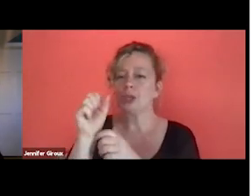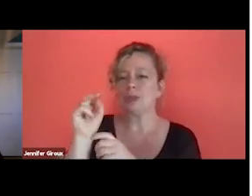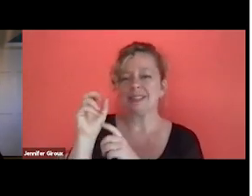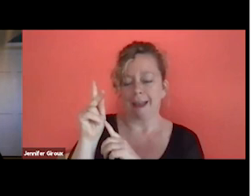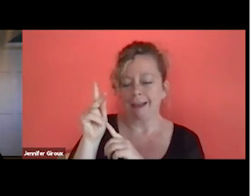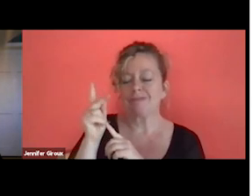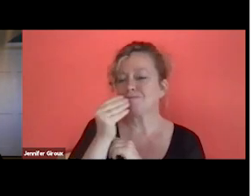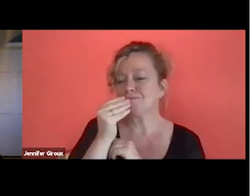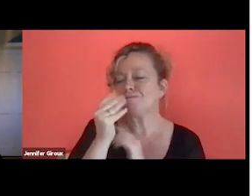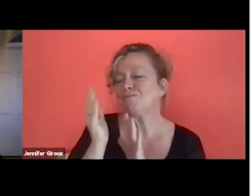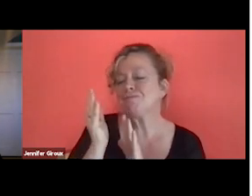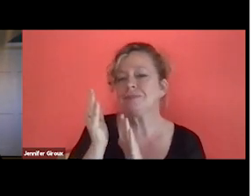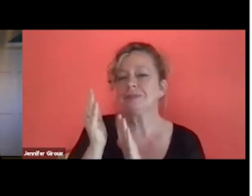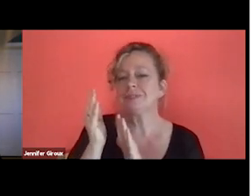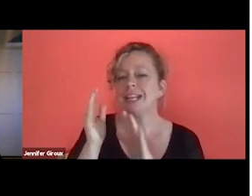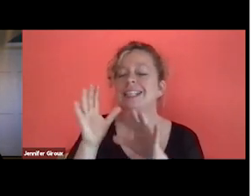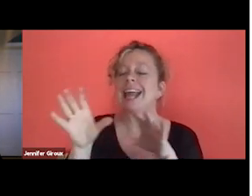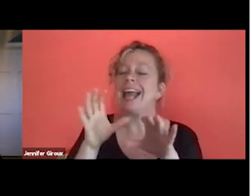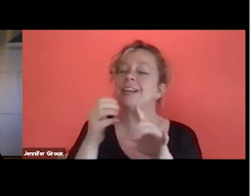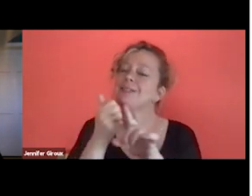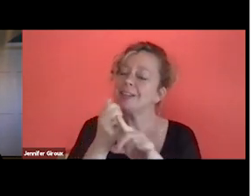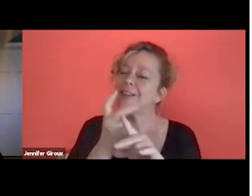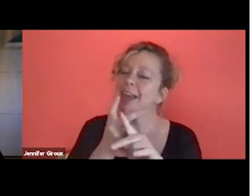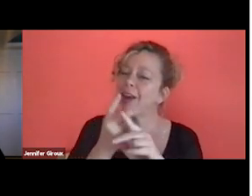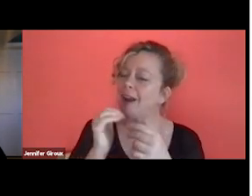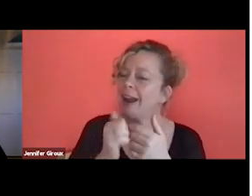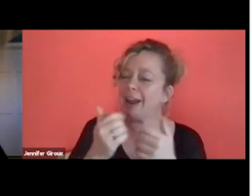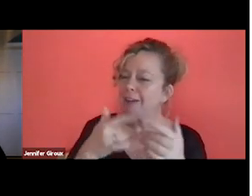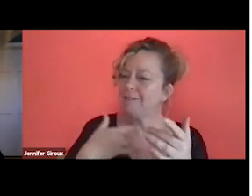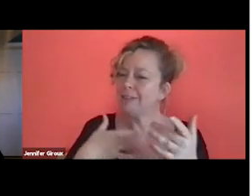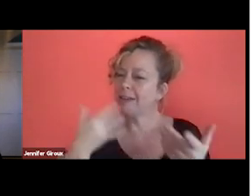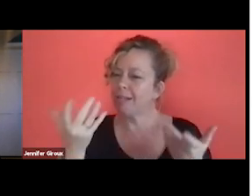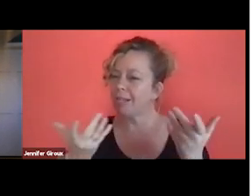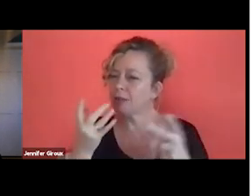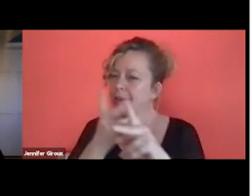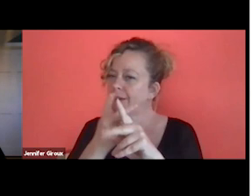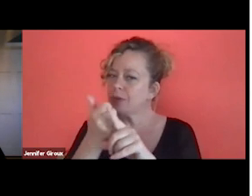podría ser un acto de cuidado personal. Cuando piensas en cómo te sientes y cómo te cuidas.